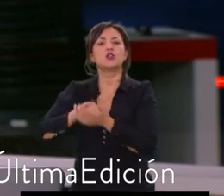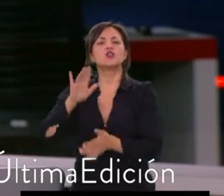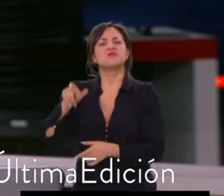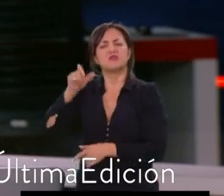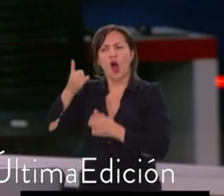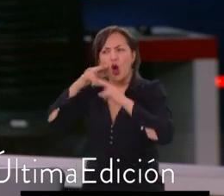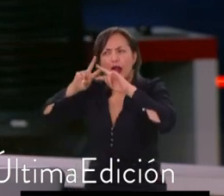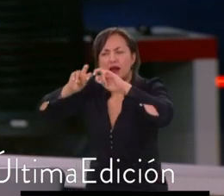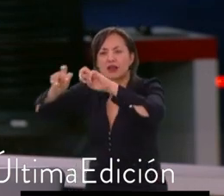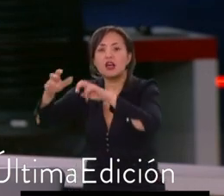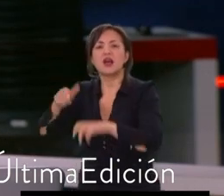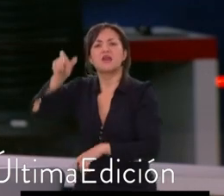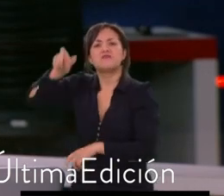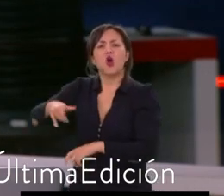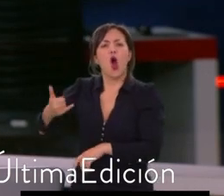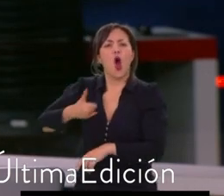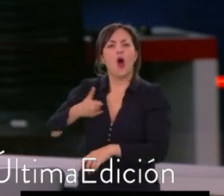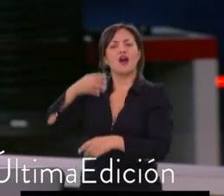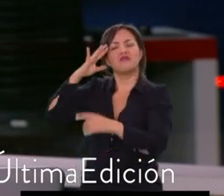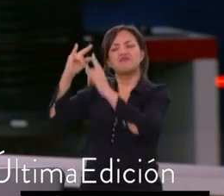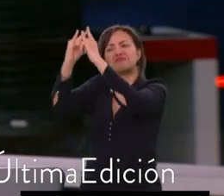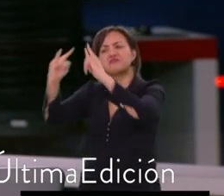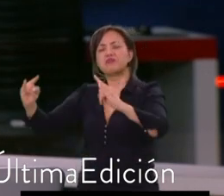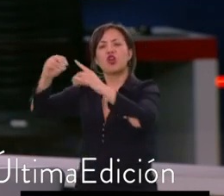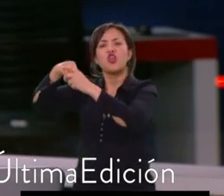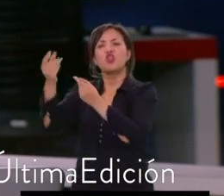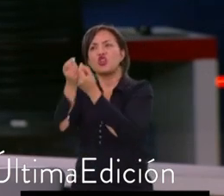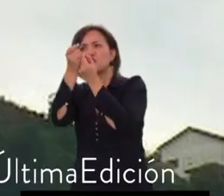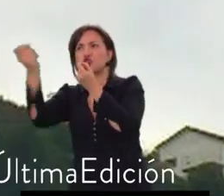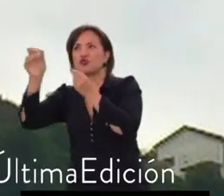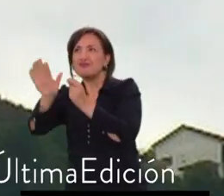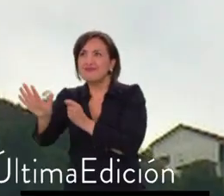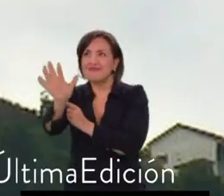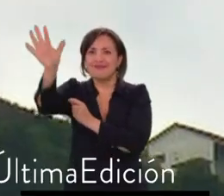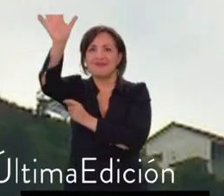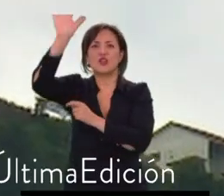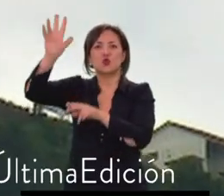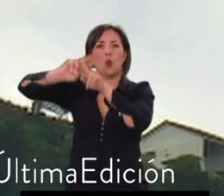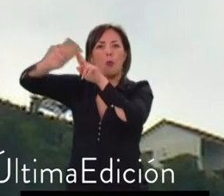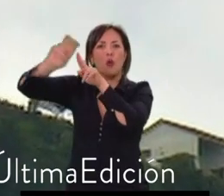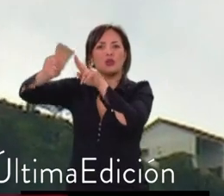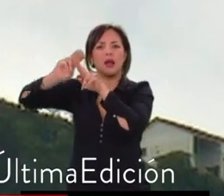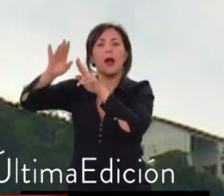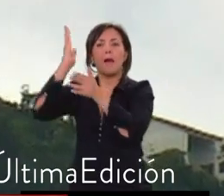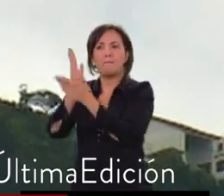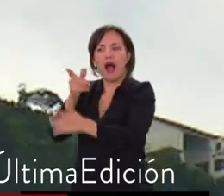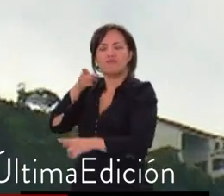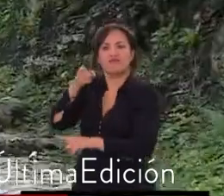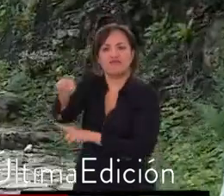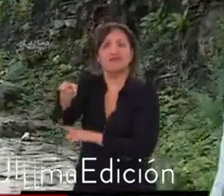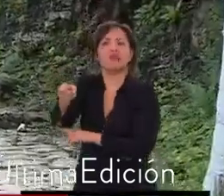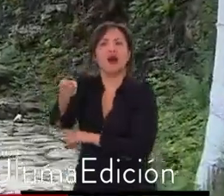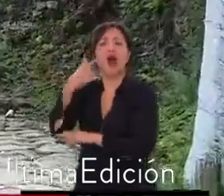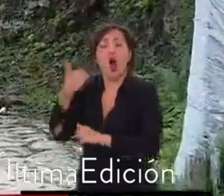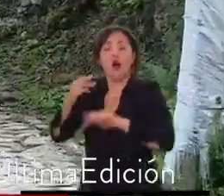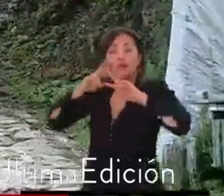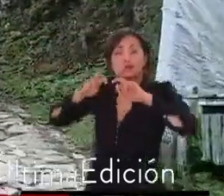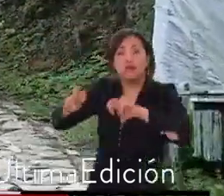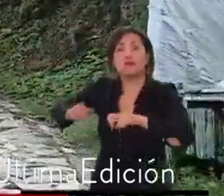los vehículos. ))) la inseguridad Bogotá no da tregua, en hechos que aun son